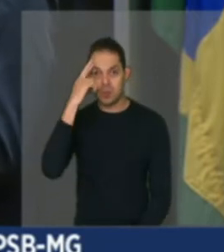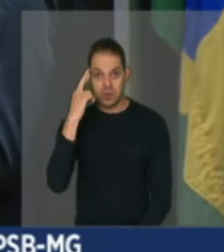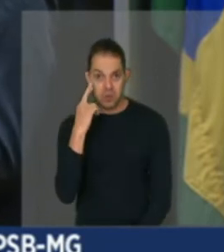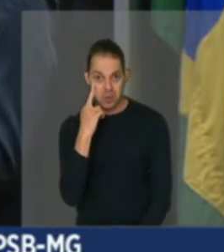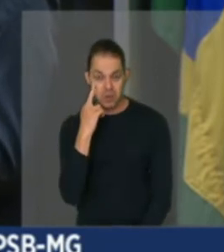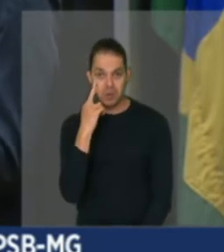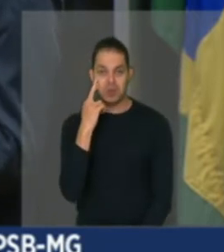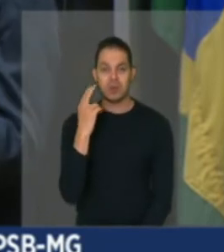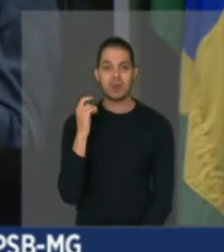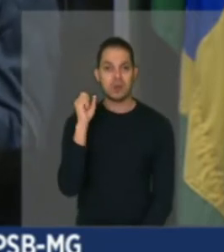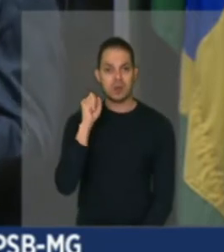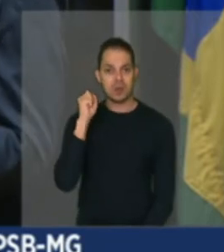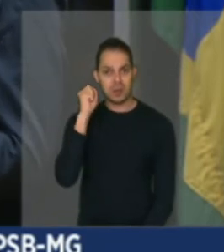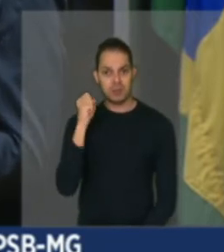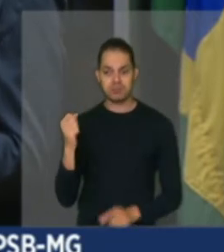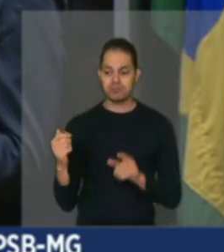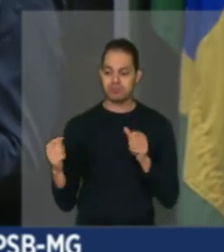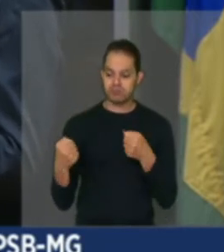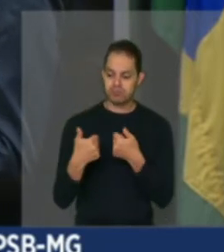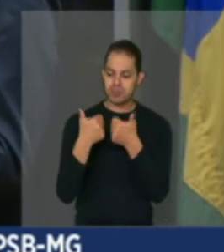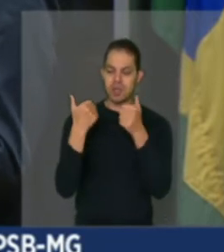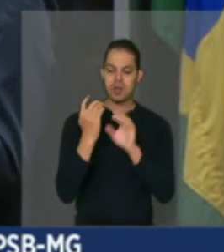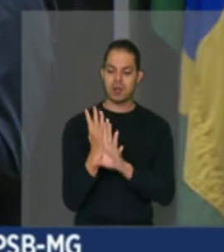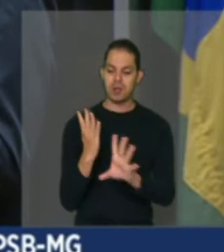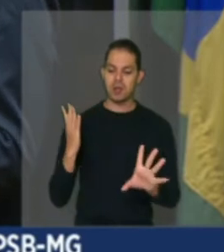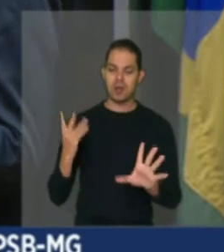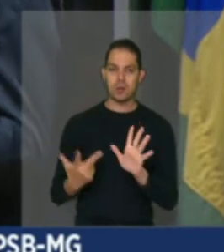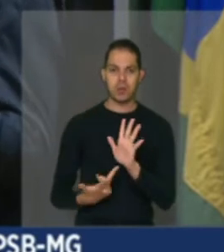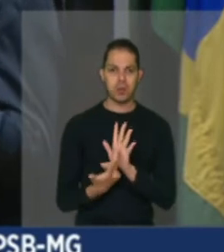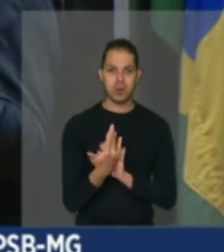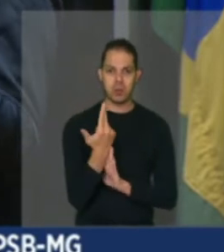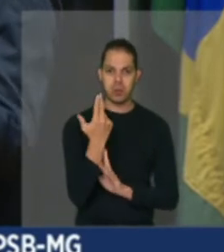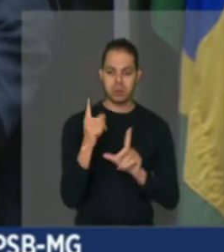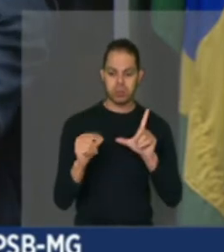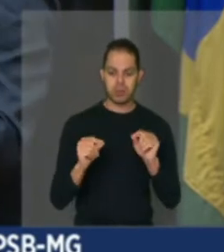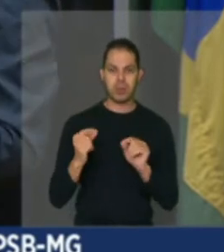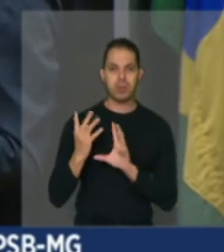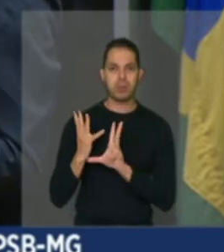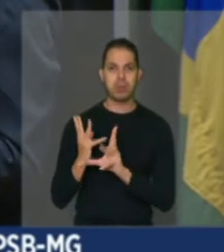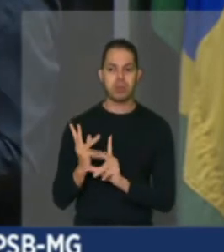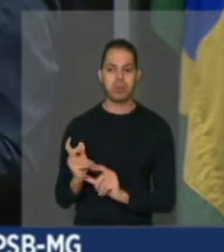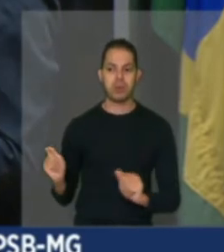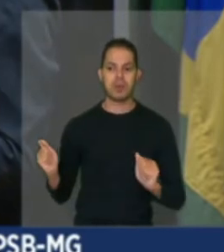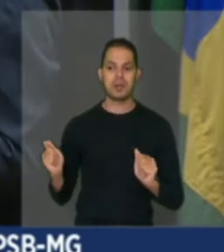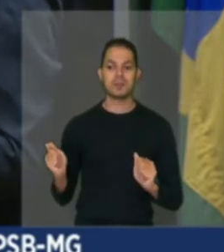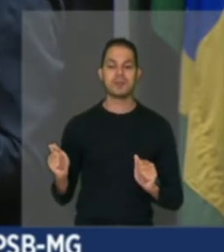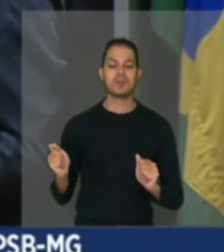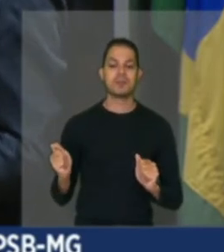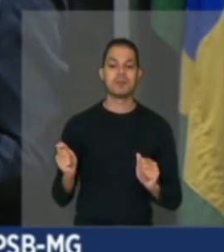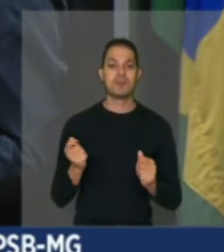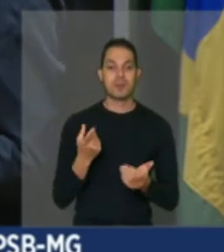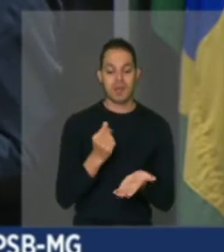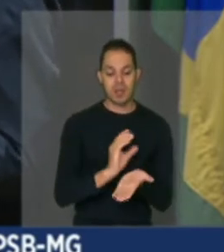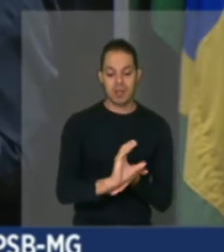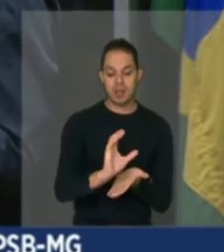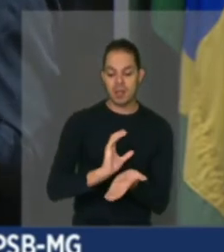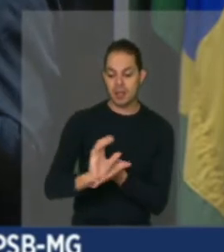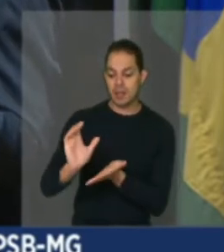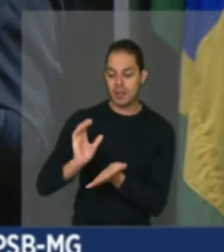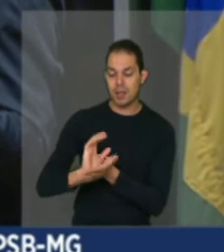PARCERIA PARA ZERAR A FILA DAS CIRURGIAS ELETIVAS NA NOSSA REGIÃO. QUANDO NÓS FOMOS COLOCANDO O RECURSO PARA OS PRESTADORES DE SERVIÇO QUE NÓS DÊ O PONTAPE VEIO A